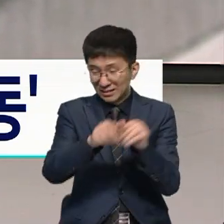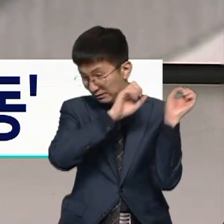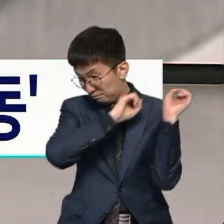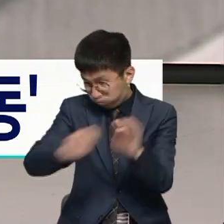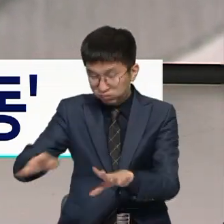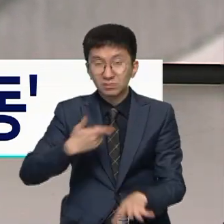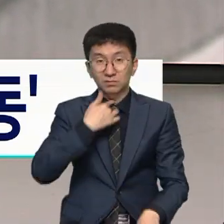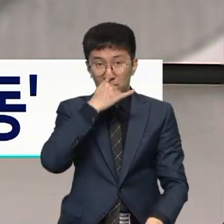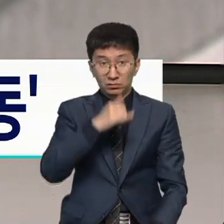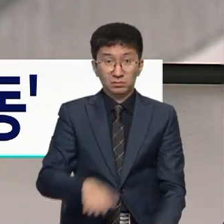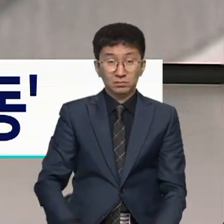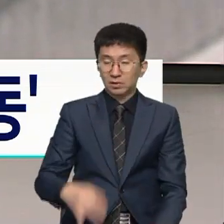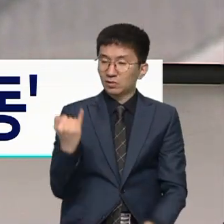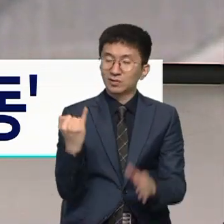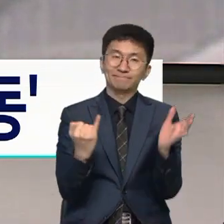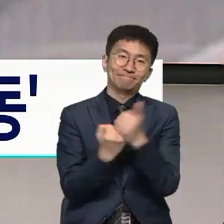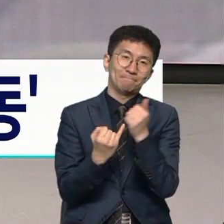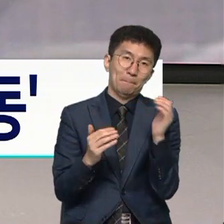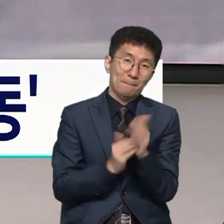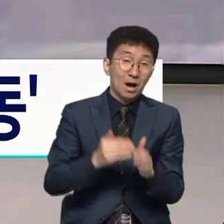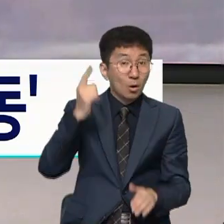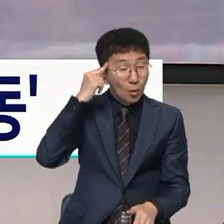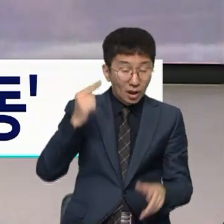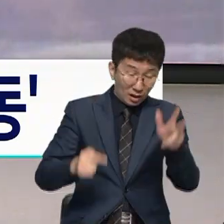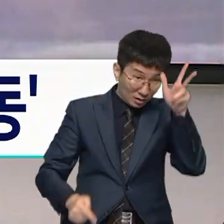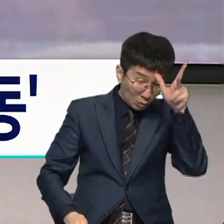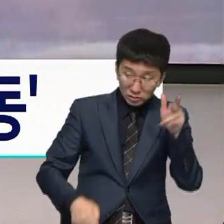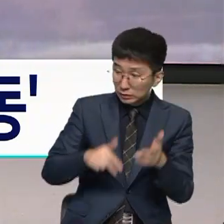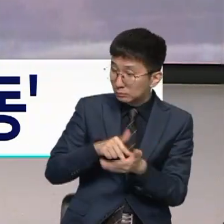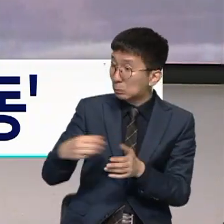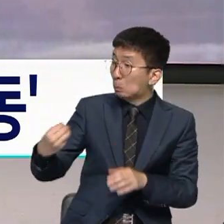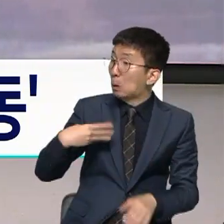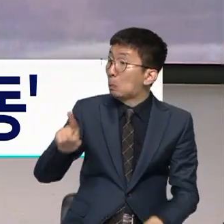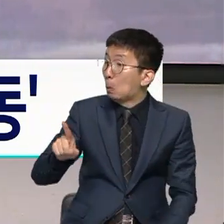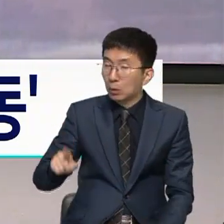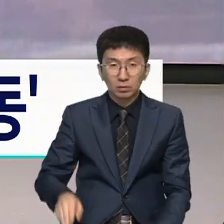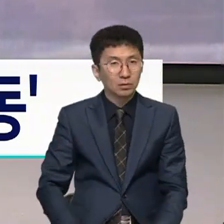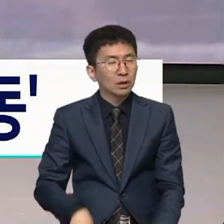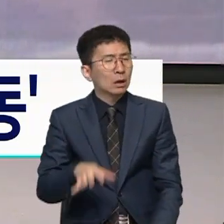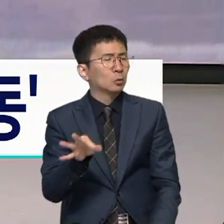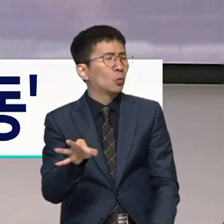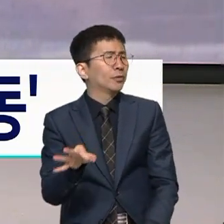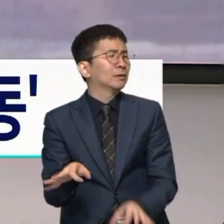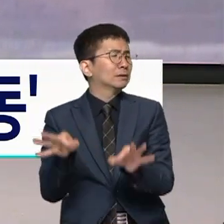붙잡혔습니다. 이 여성은 은행 거래를 하다 화가 나서 그랬다고 진술했습니다. 최승훈 기자가 취재했습니다.